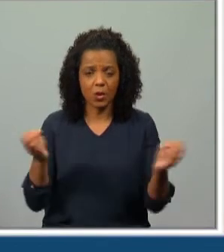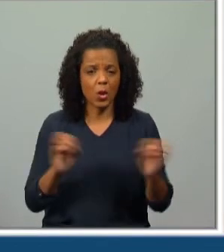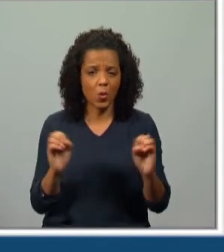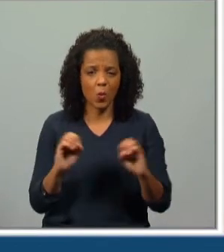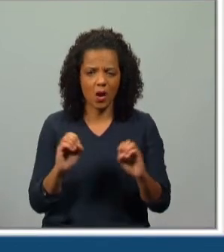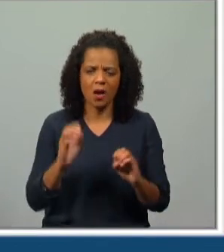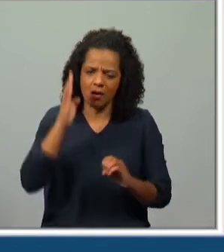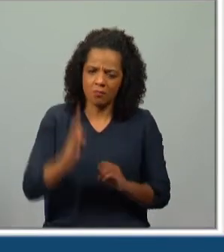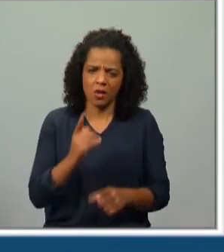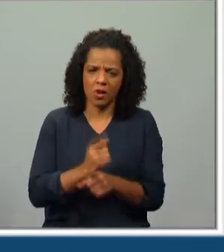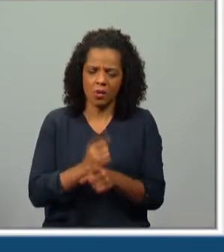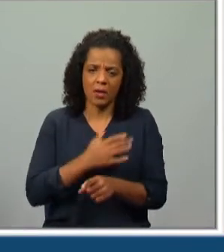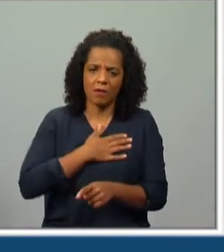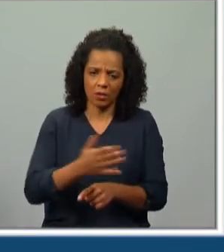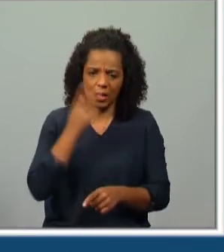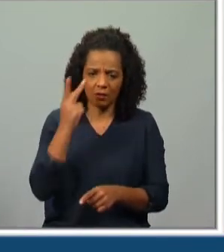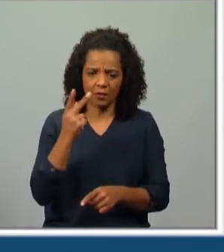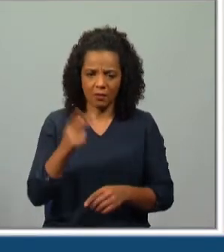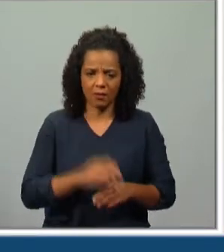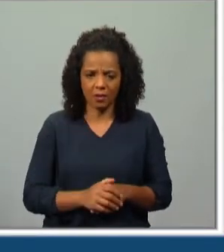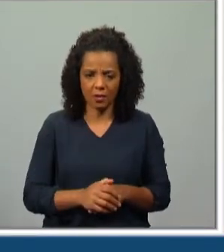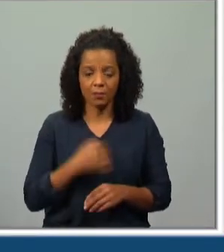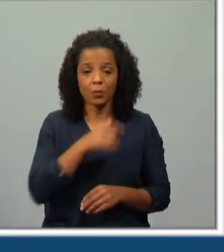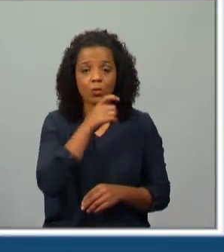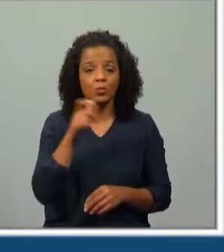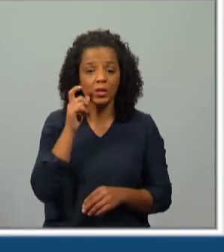determinação e da sua vontade de viver e como eu tinha prometido falta-nos o 決心和他的生活和意志正如我所承諾的，我們錯過了